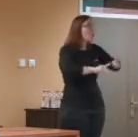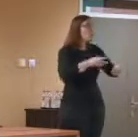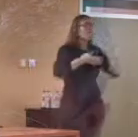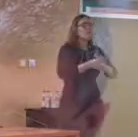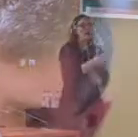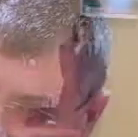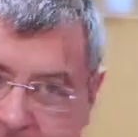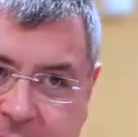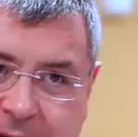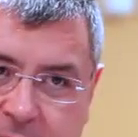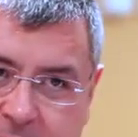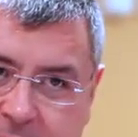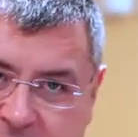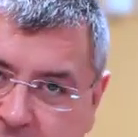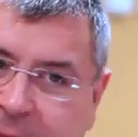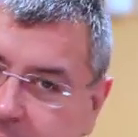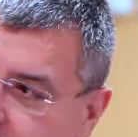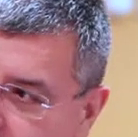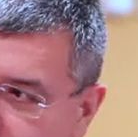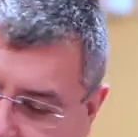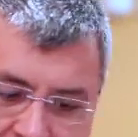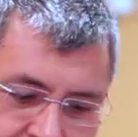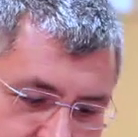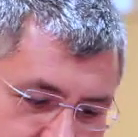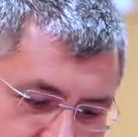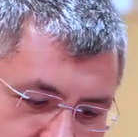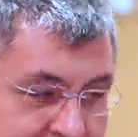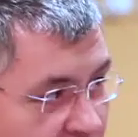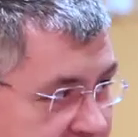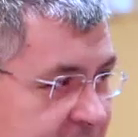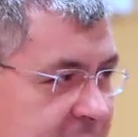por tanto, esto es fundamental. La segunda que es ya